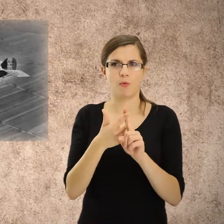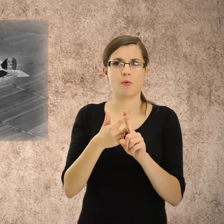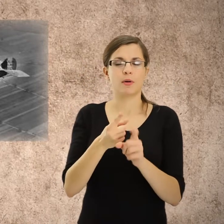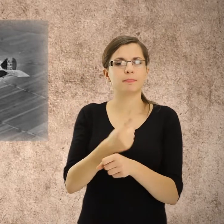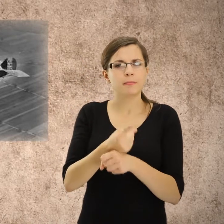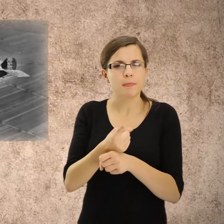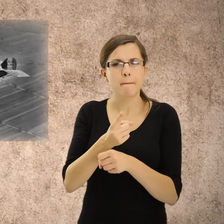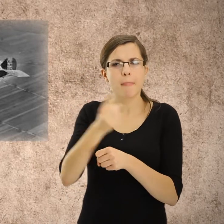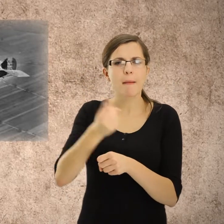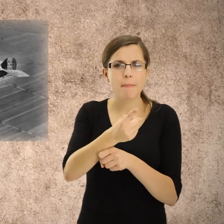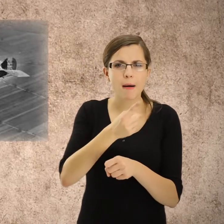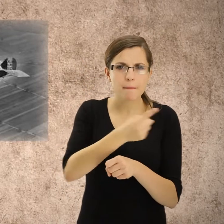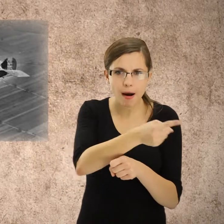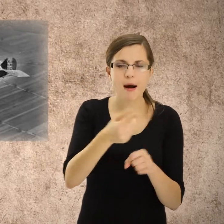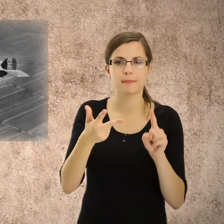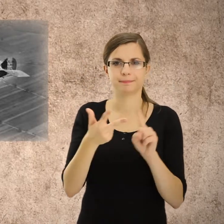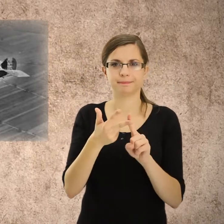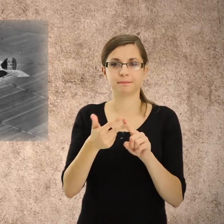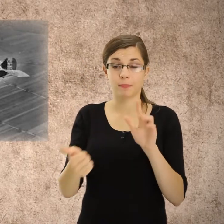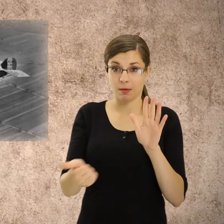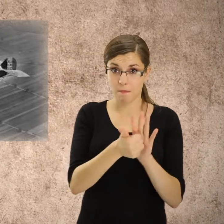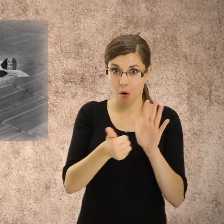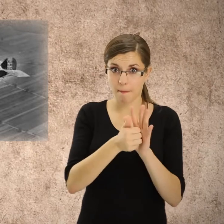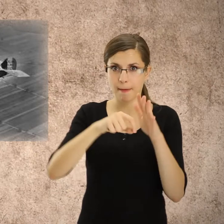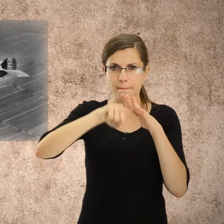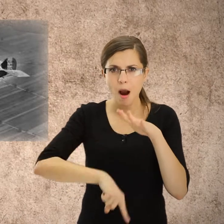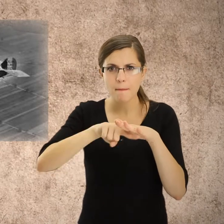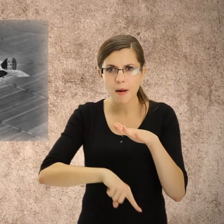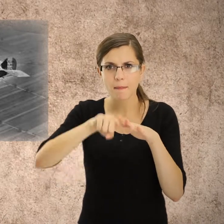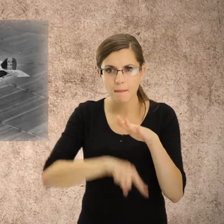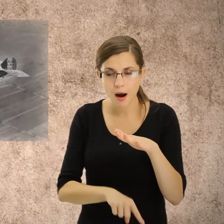myśliwskie, bombowce,